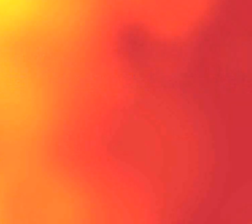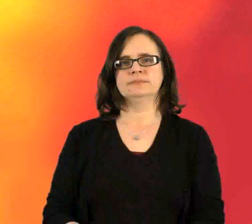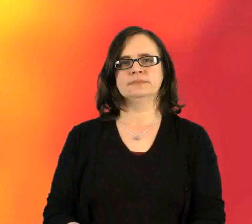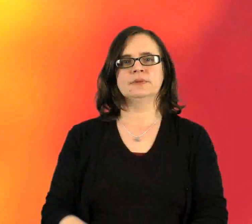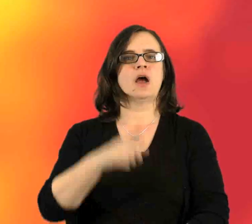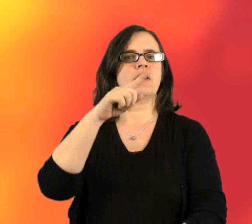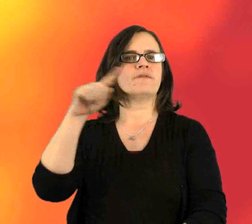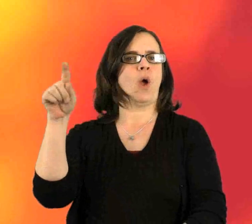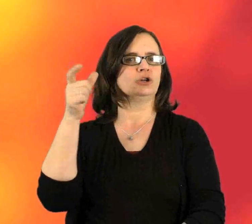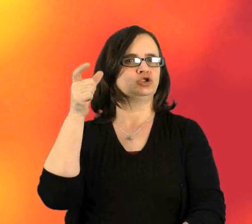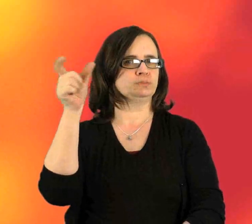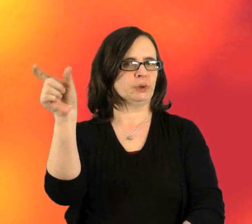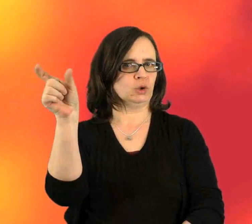Wochen-Spruch